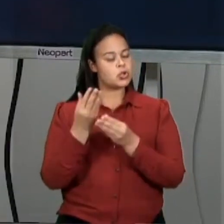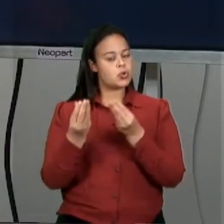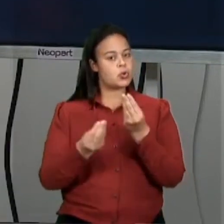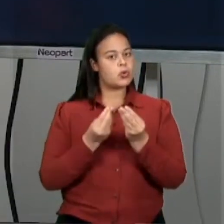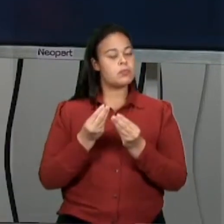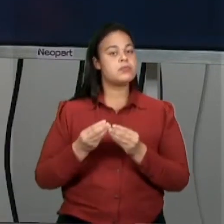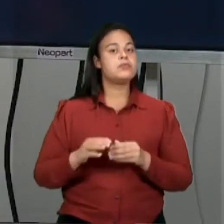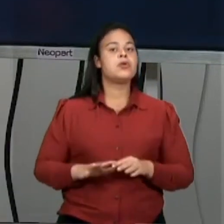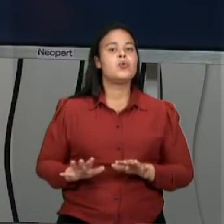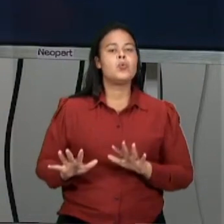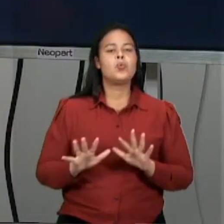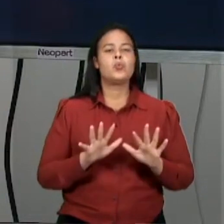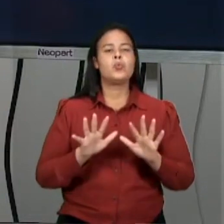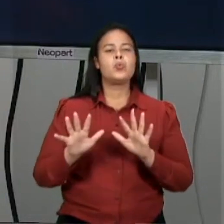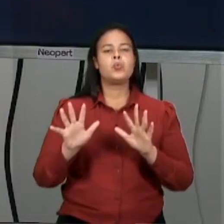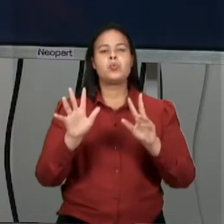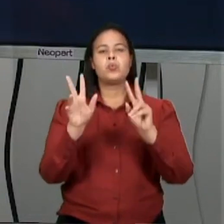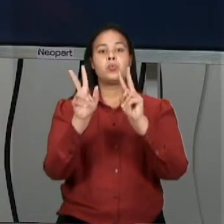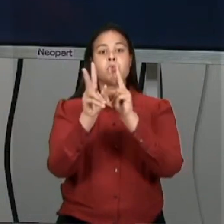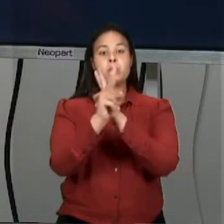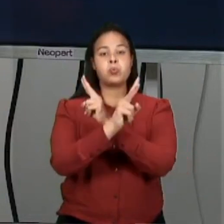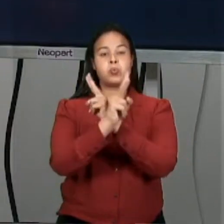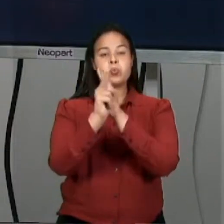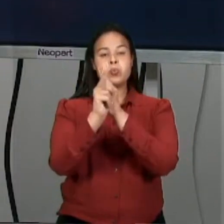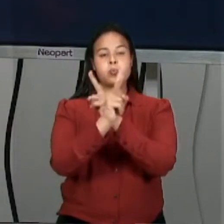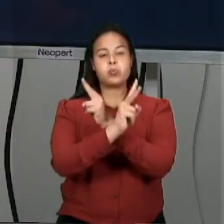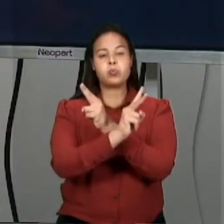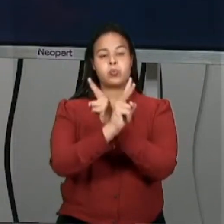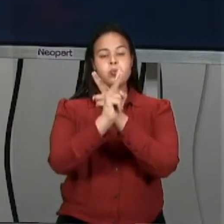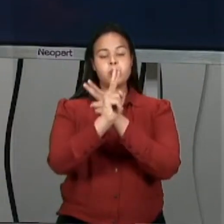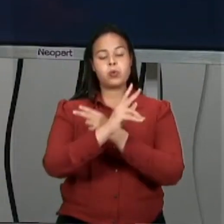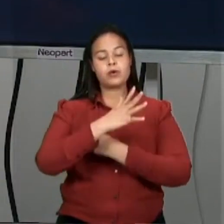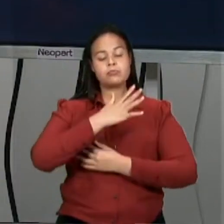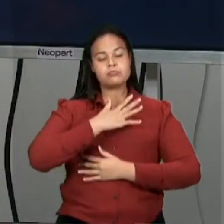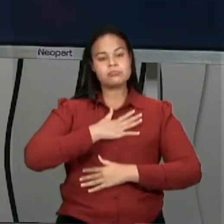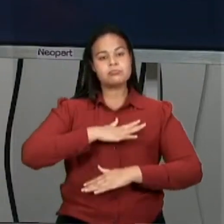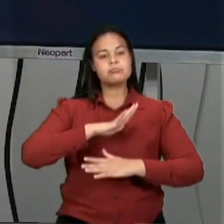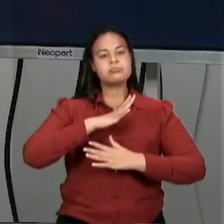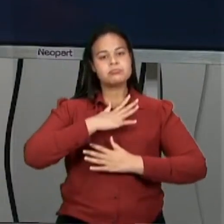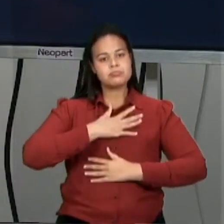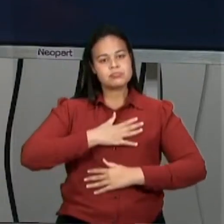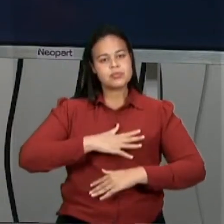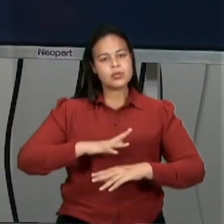que é um processo lento. Por exemplo, a evaporação da água.